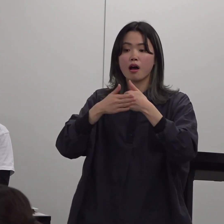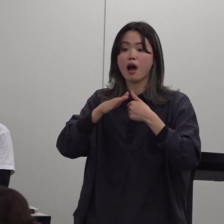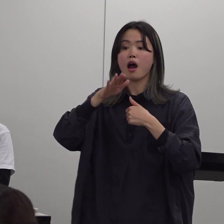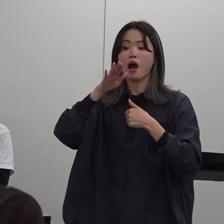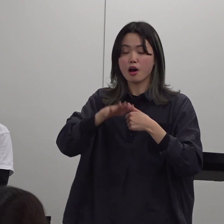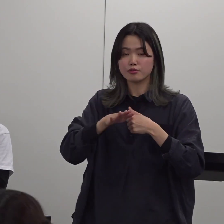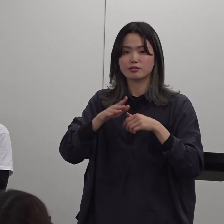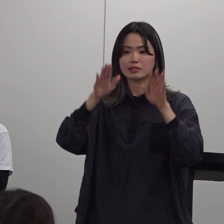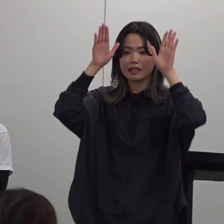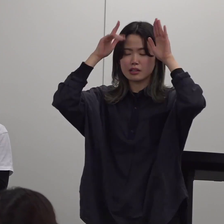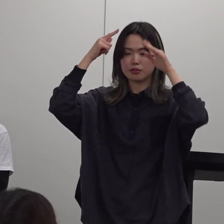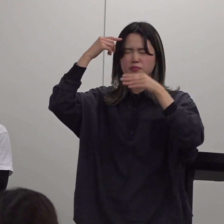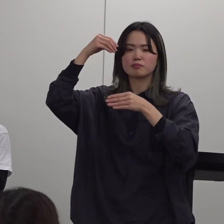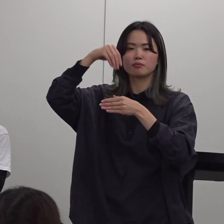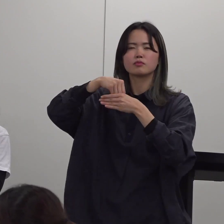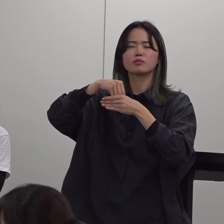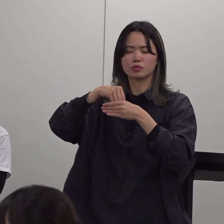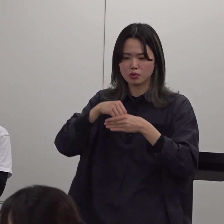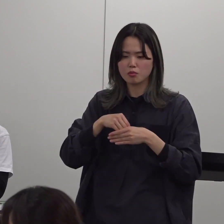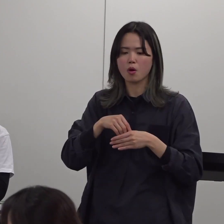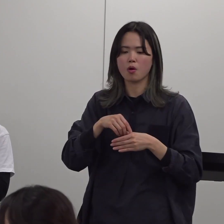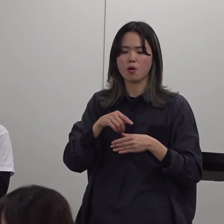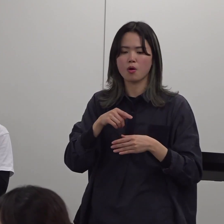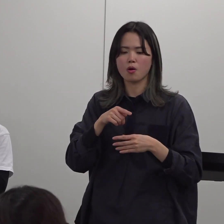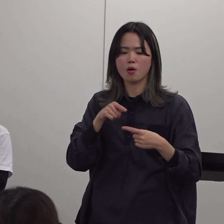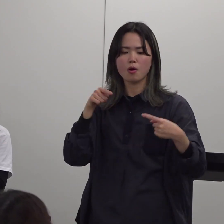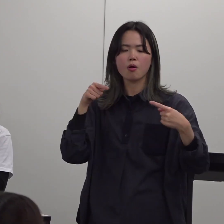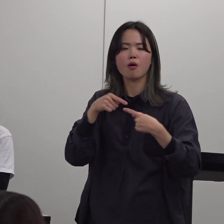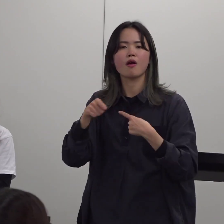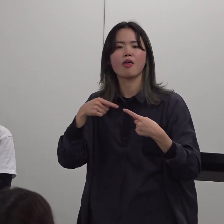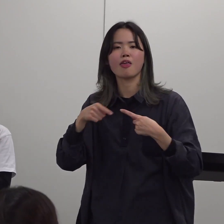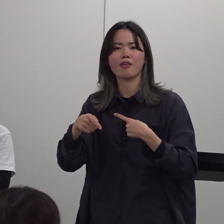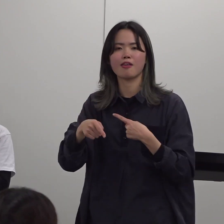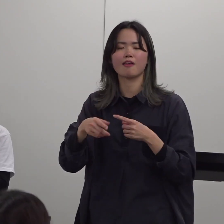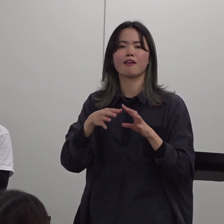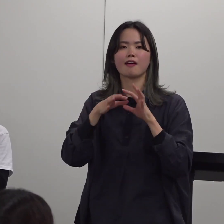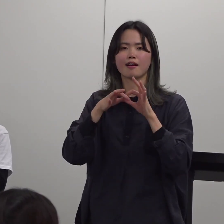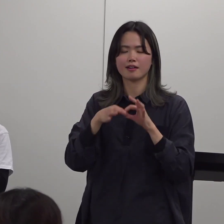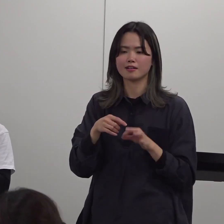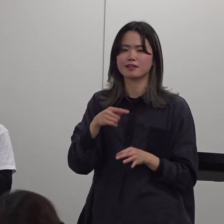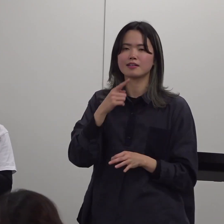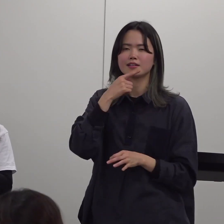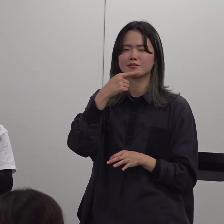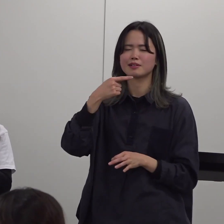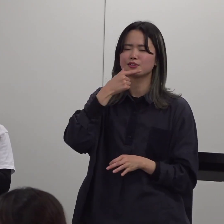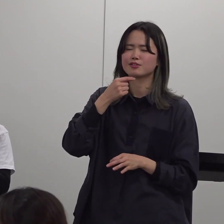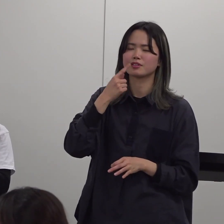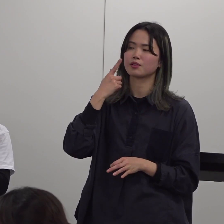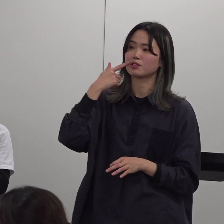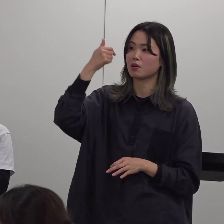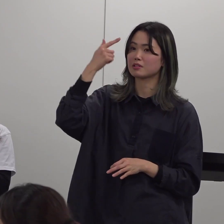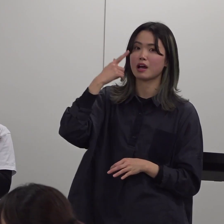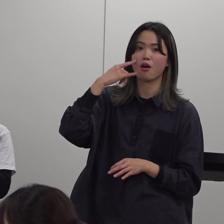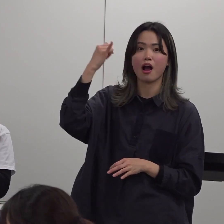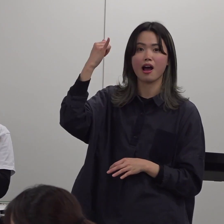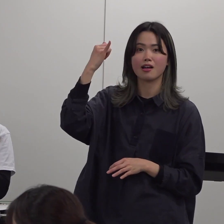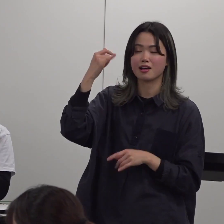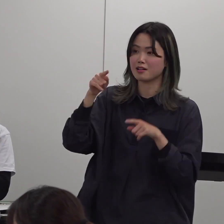やっぱり一番大好きなお母さん・お父さんが一番自分のお世話をしてくれているということで